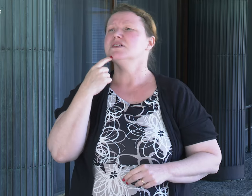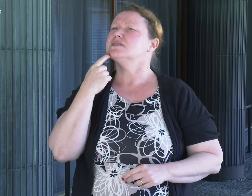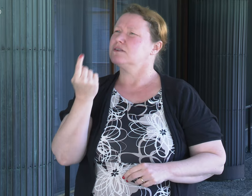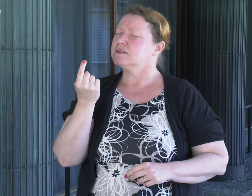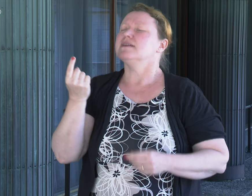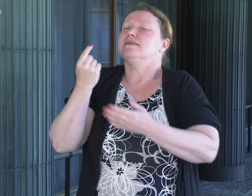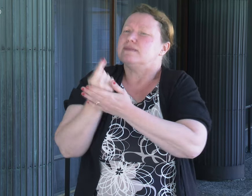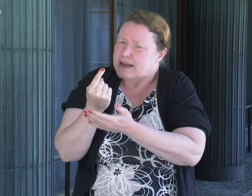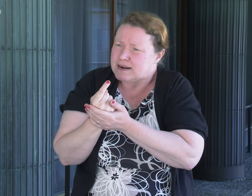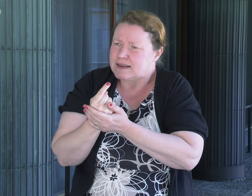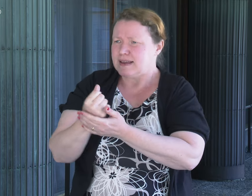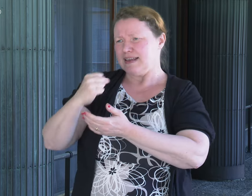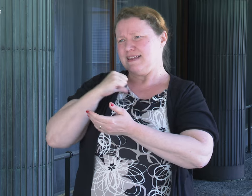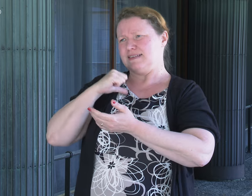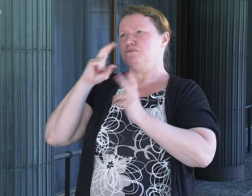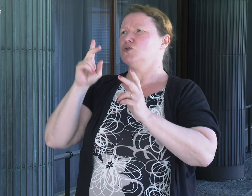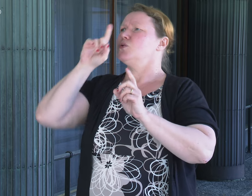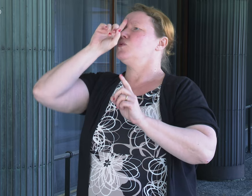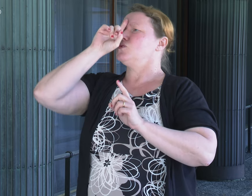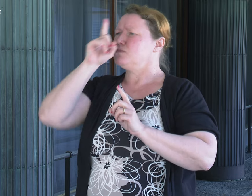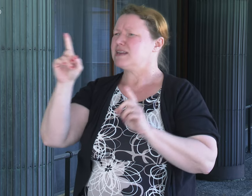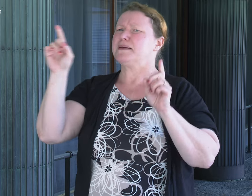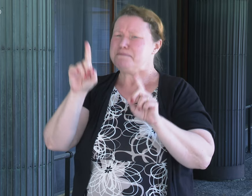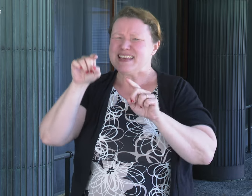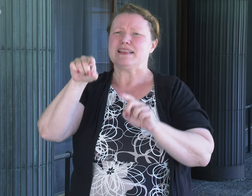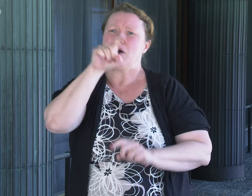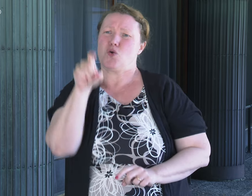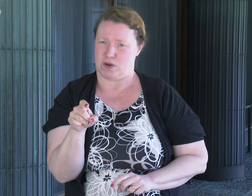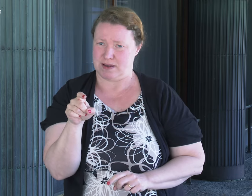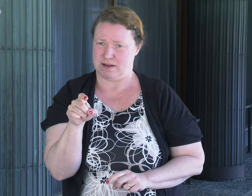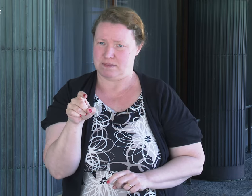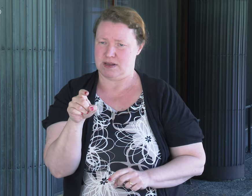Hän totesi, että oli tärkeää hänen myös oivaltaa, mikä on se varsinainen ongelma.